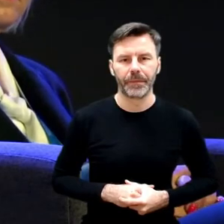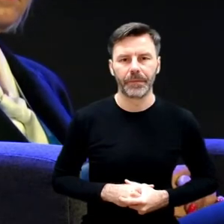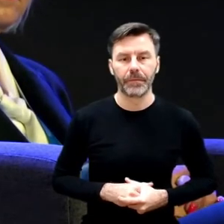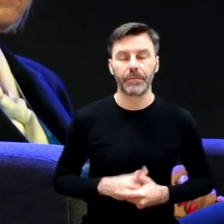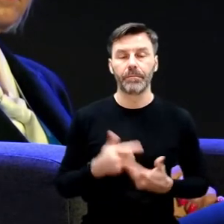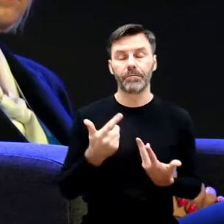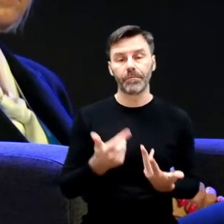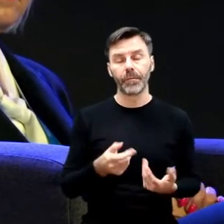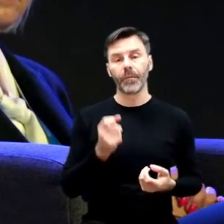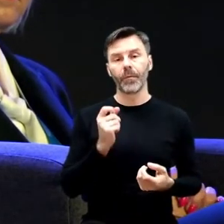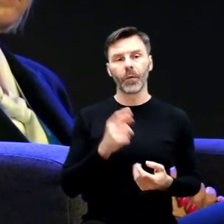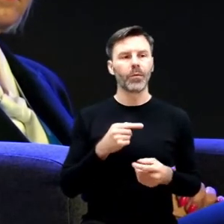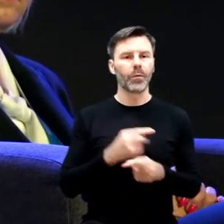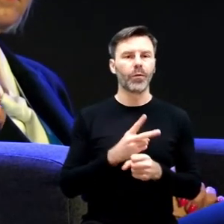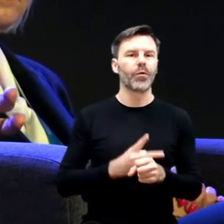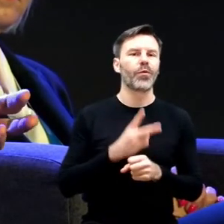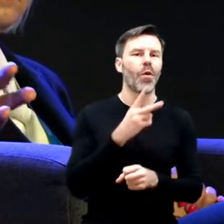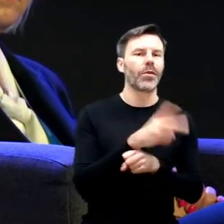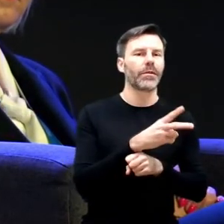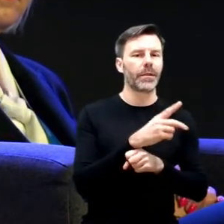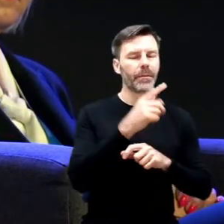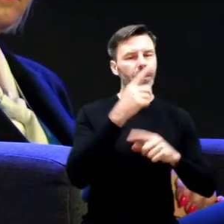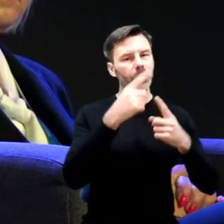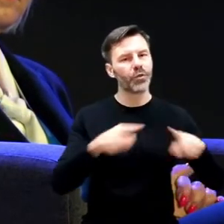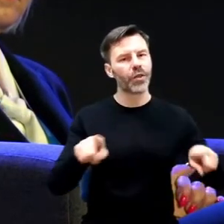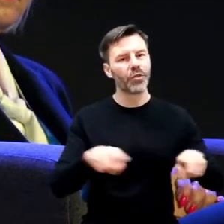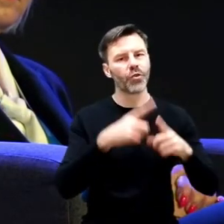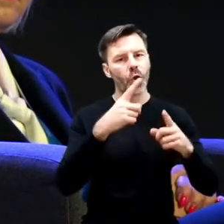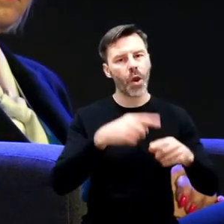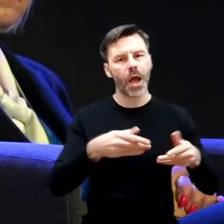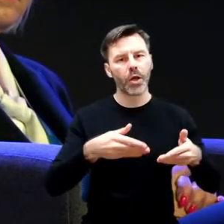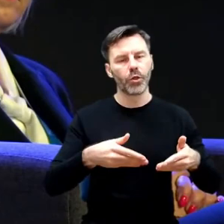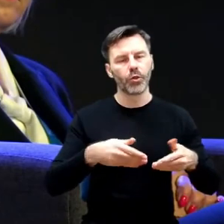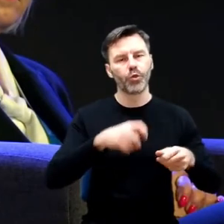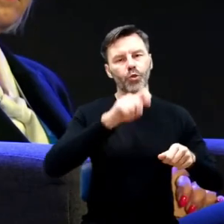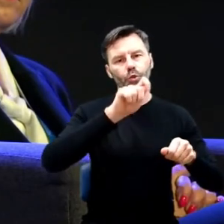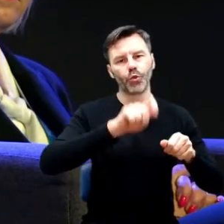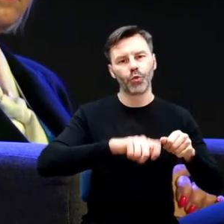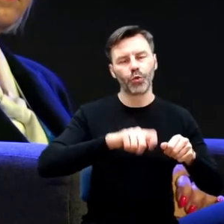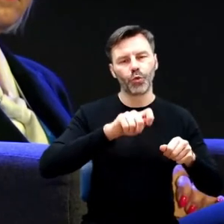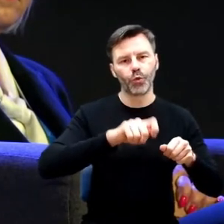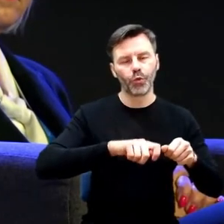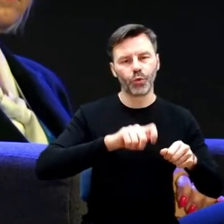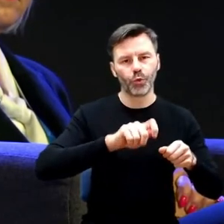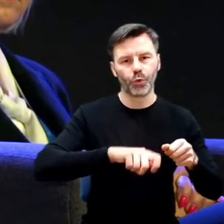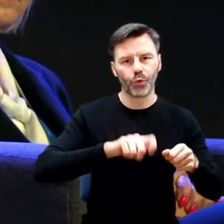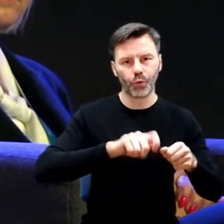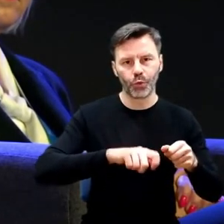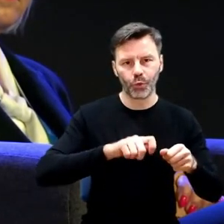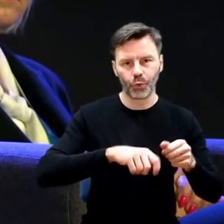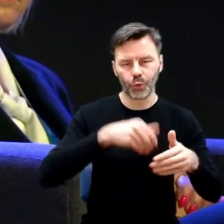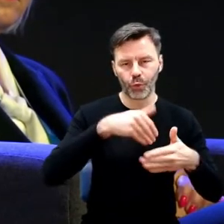czyli stworzenie też warunków dla młodych, szczególnie ludzi. Na razie udaje nam się nadążać za tym trendem